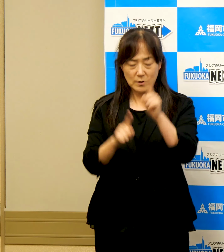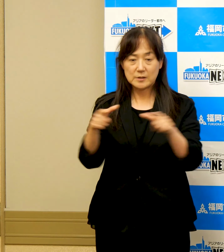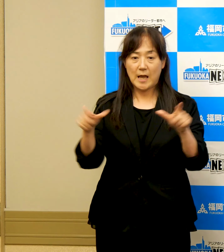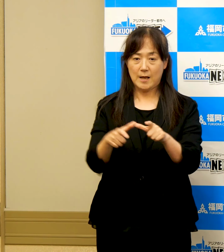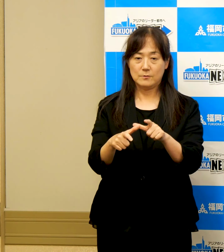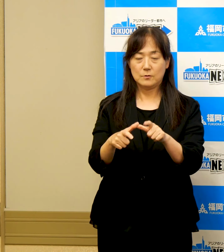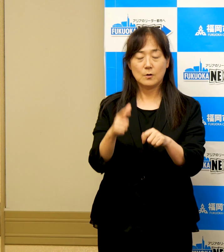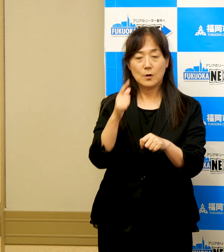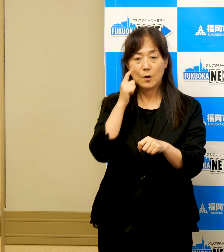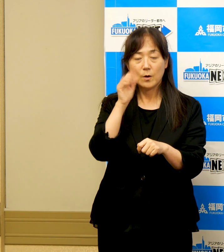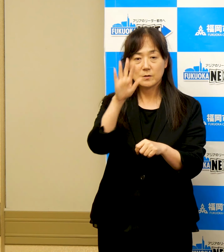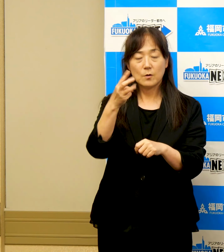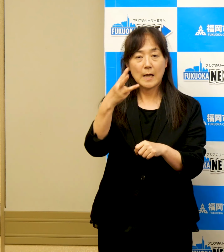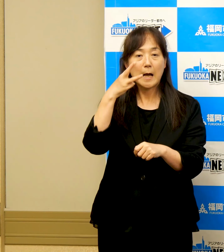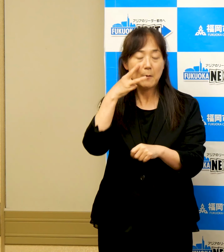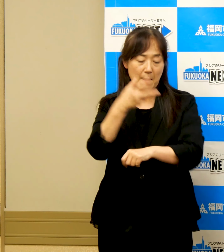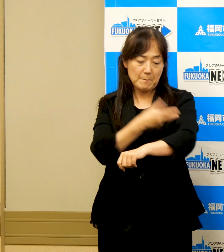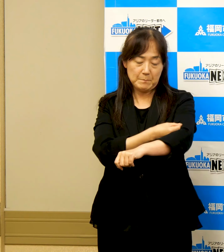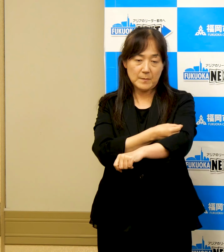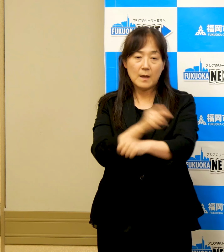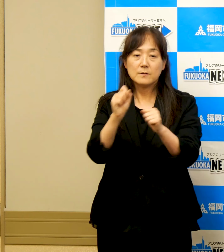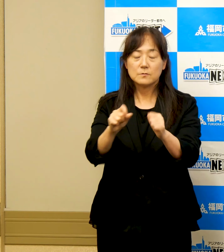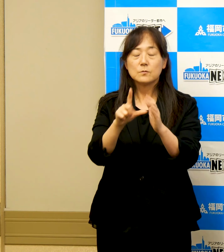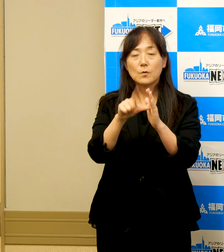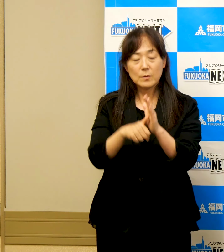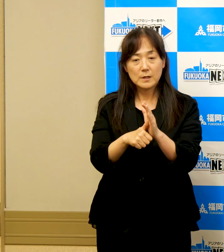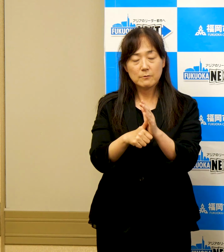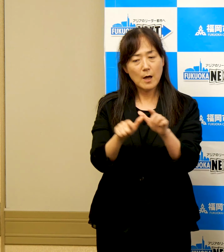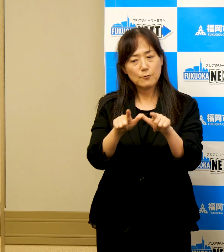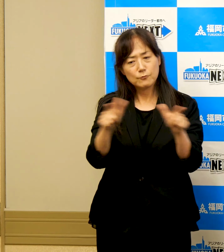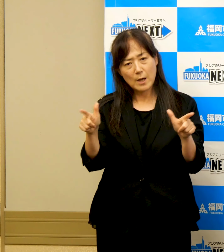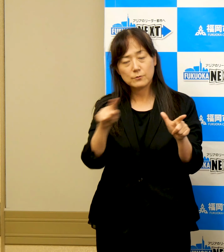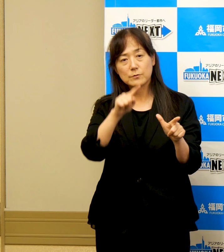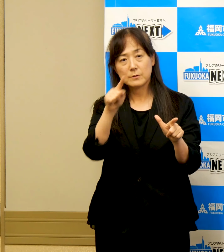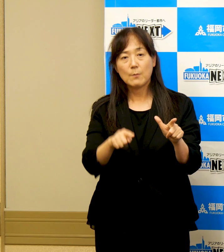これがまた3回目とかいう形になったらまた というようなことを今日